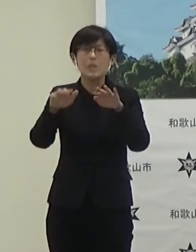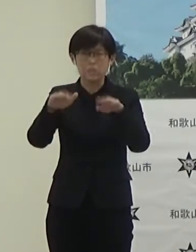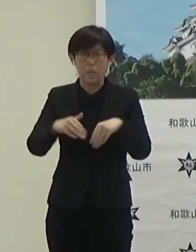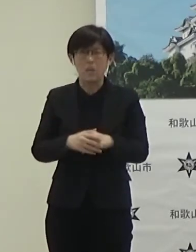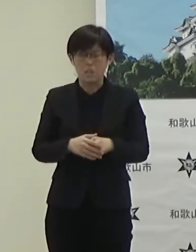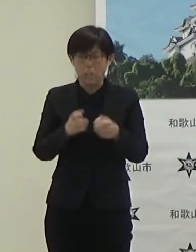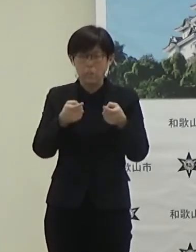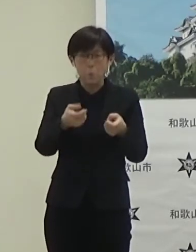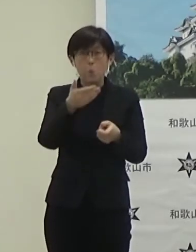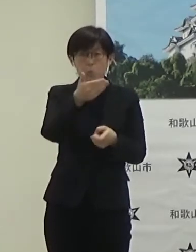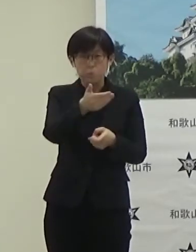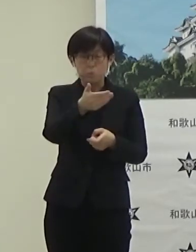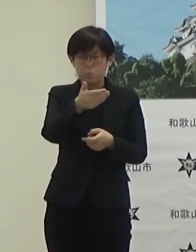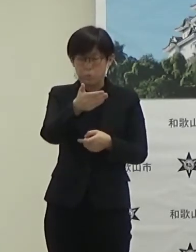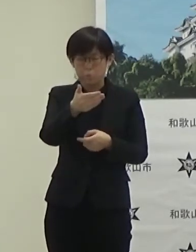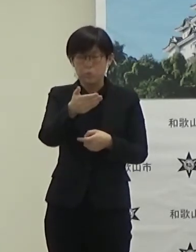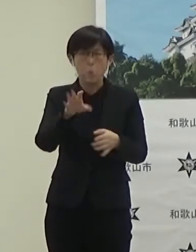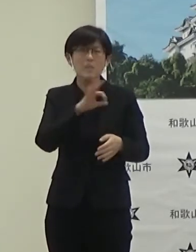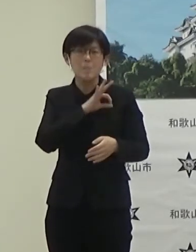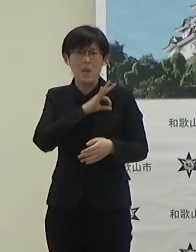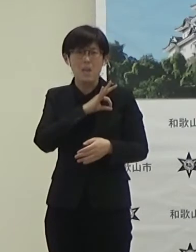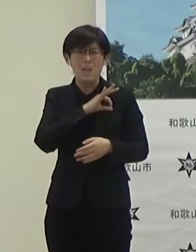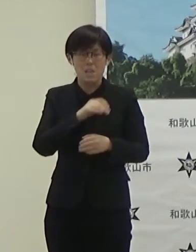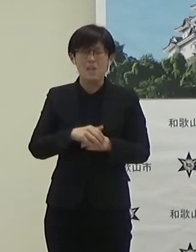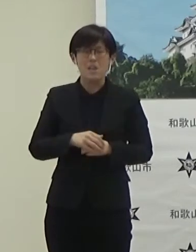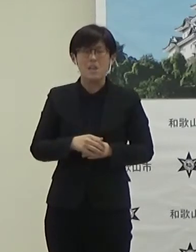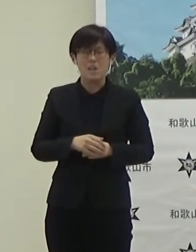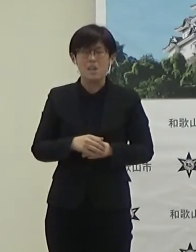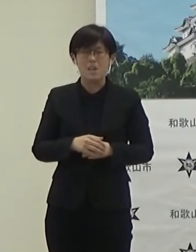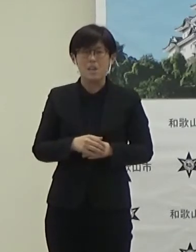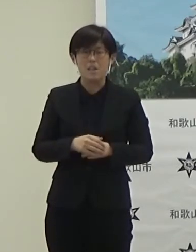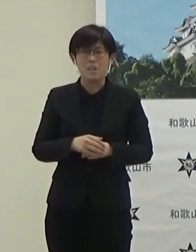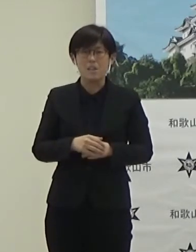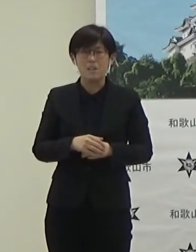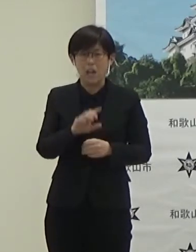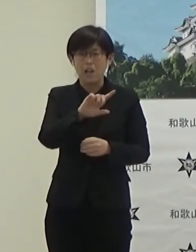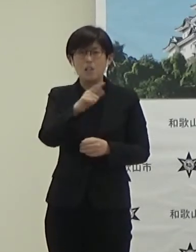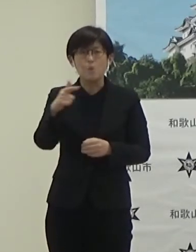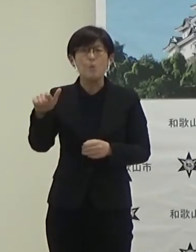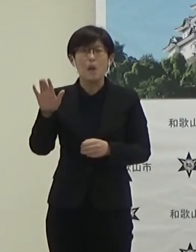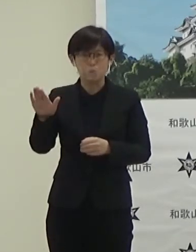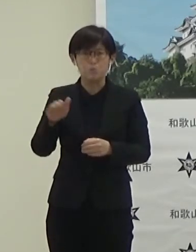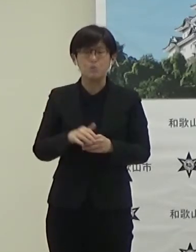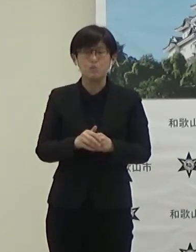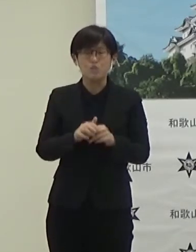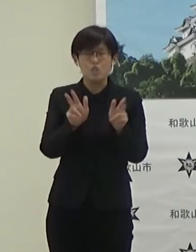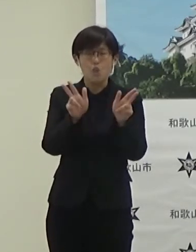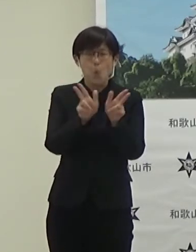例えば日本製鉄のところであれば北港区。